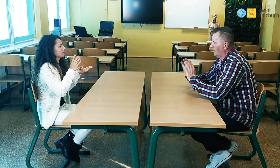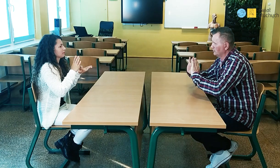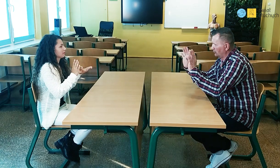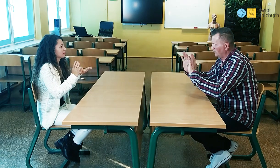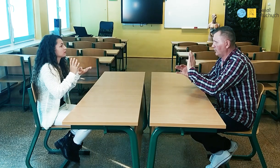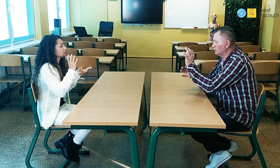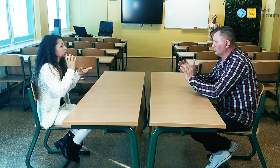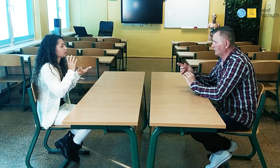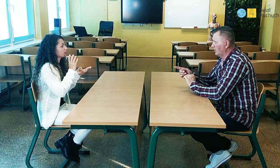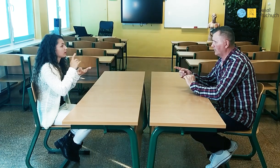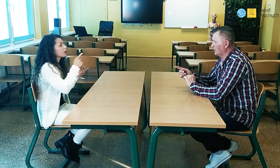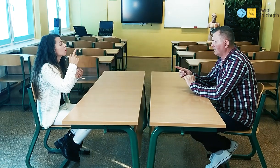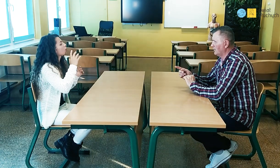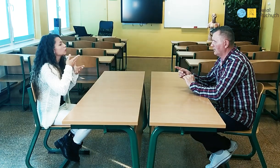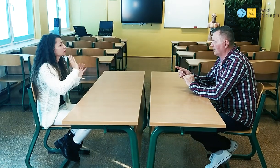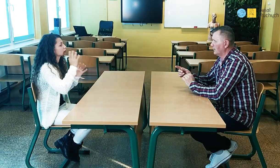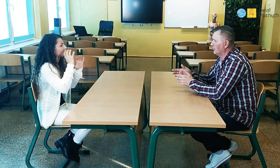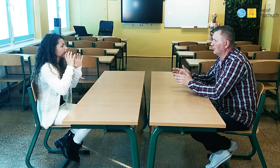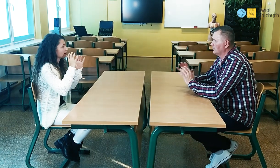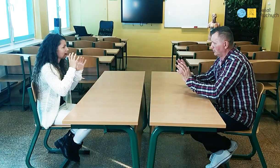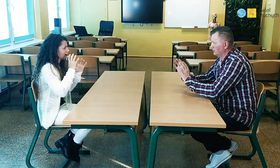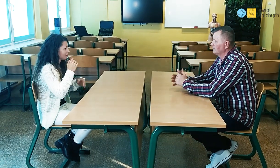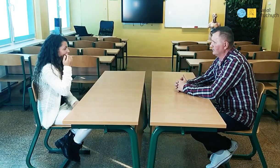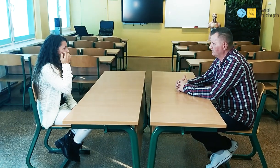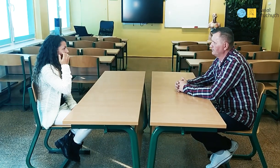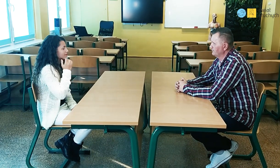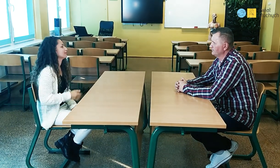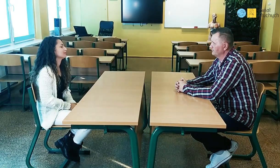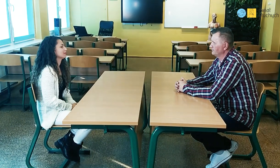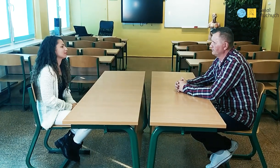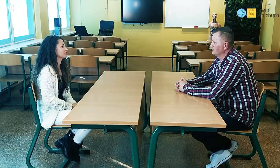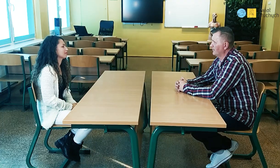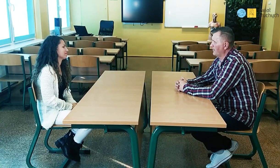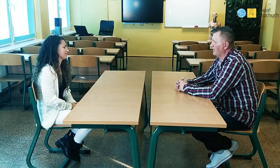W siatkówkę czy koszykówkę? W koszykówkę nie, w siatkówkę.